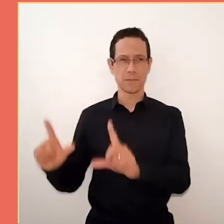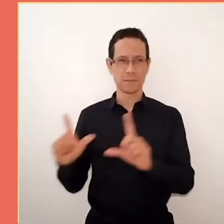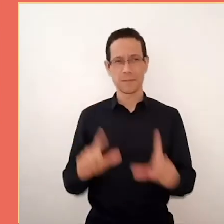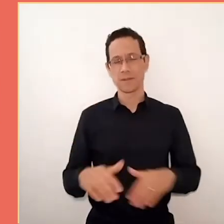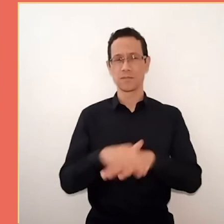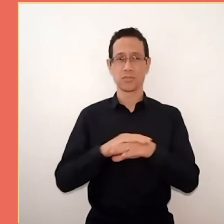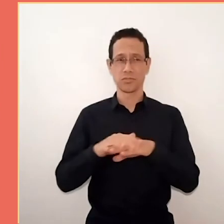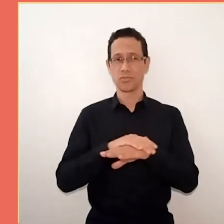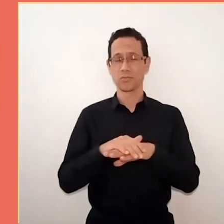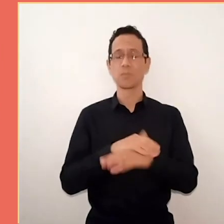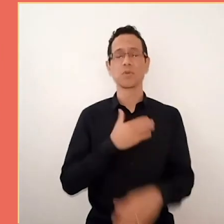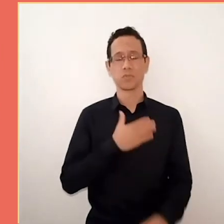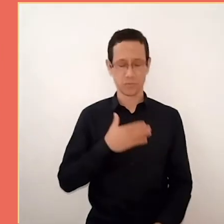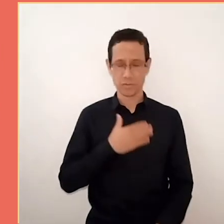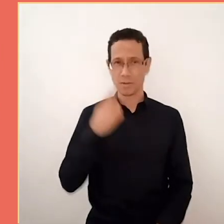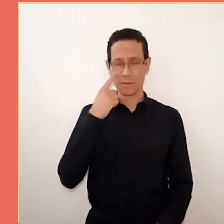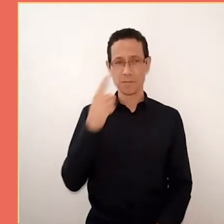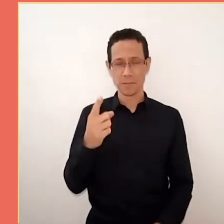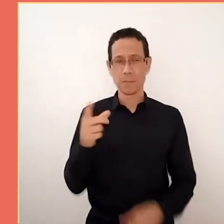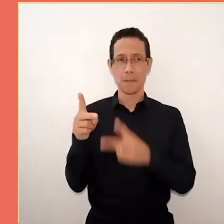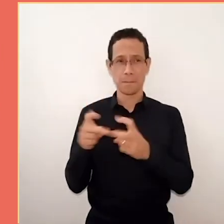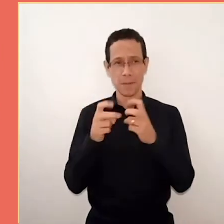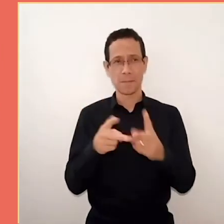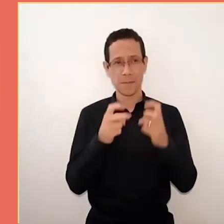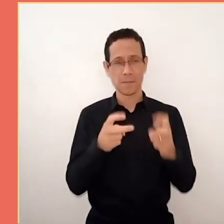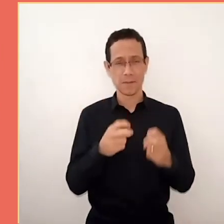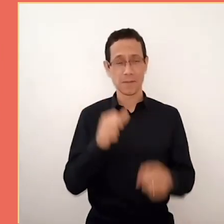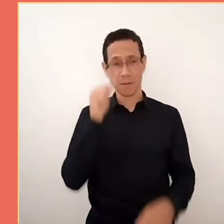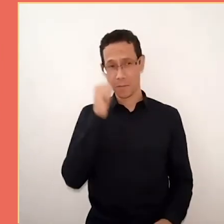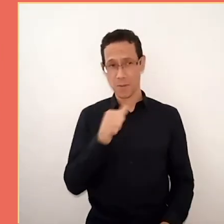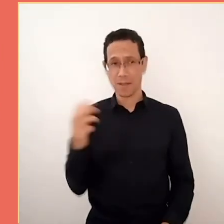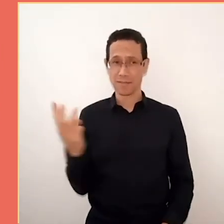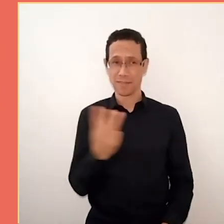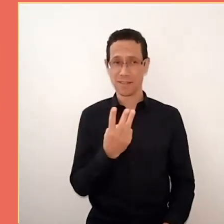eu senti isso, são três mulheres da literatura,